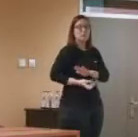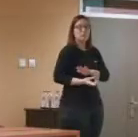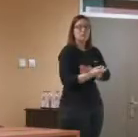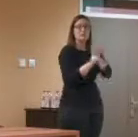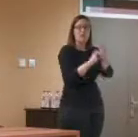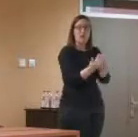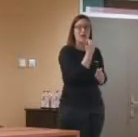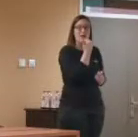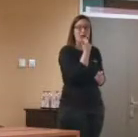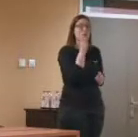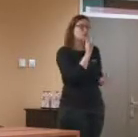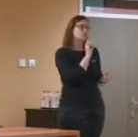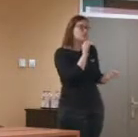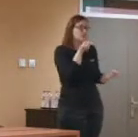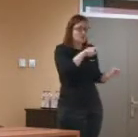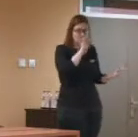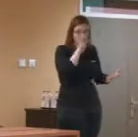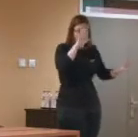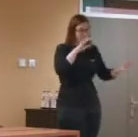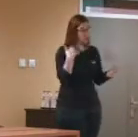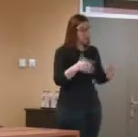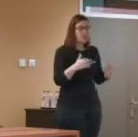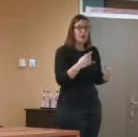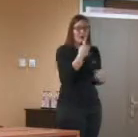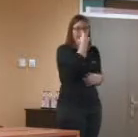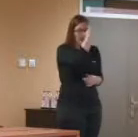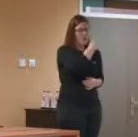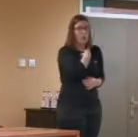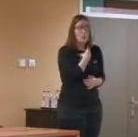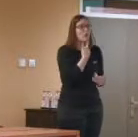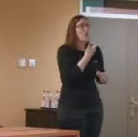invito a que alguien escriba un libro sobre el tema de las Cajas,